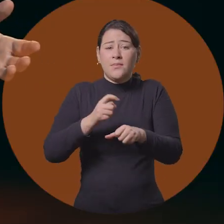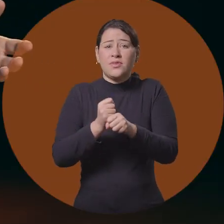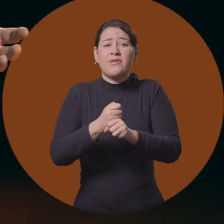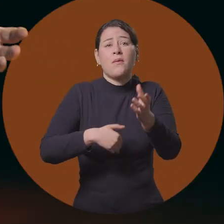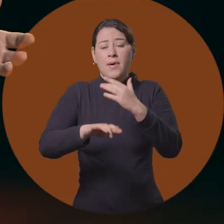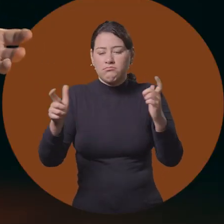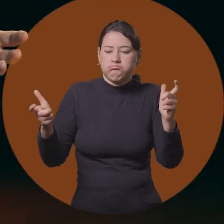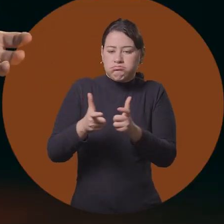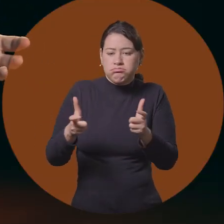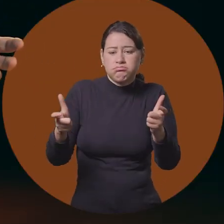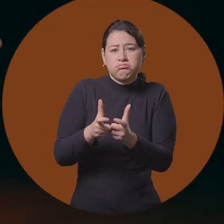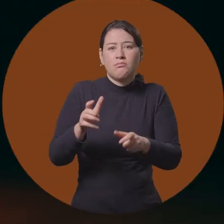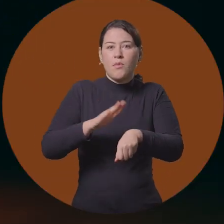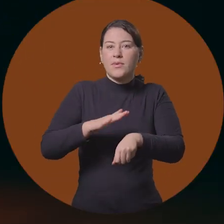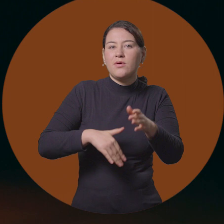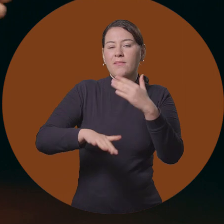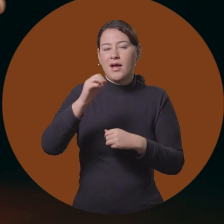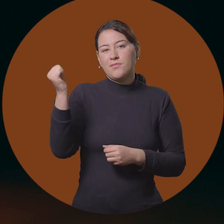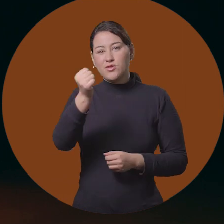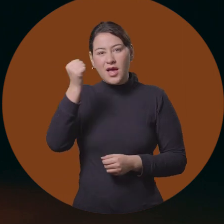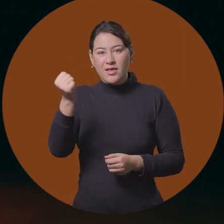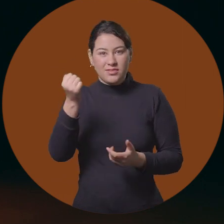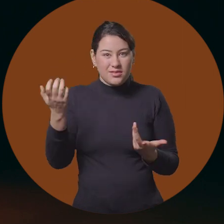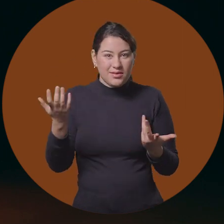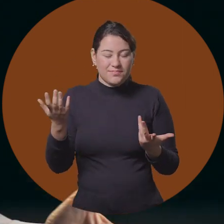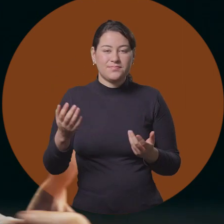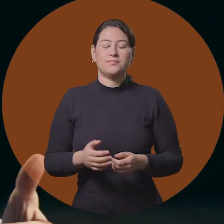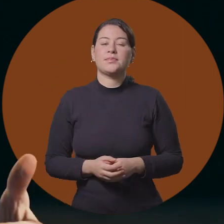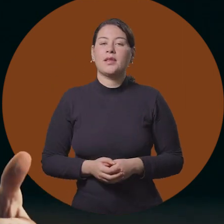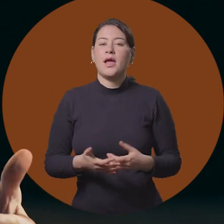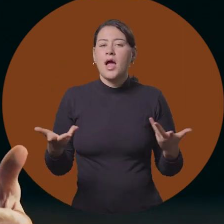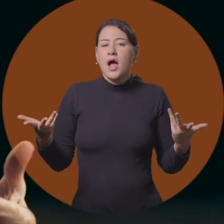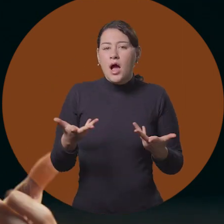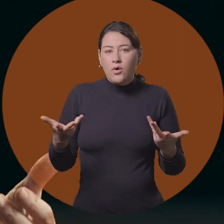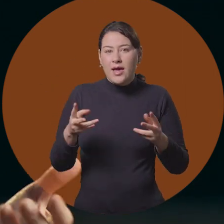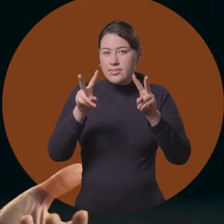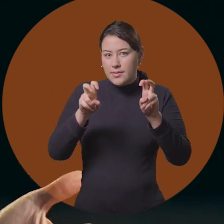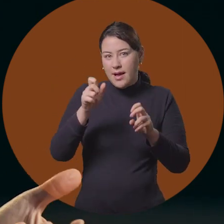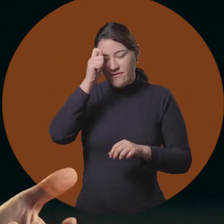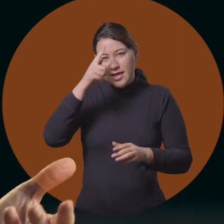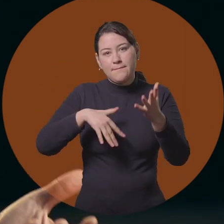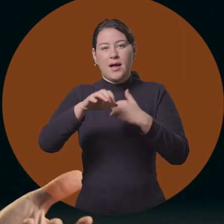Es el momento más importante. Pasás más tiempo en eso. Ahora la habilidad más importante es convencer.